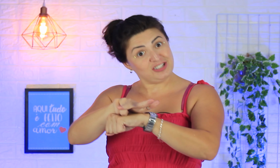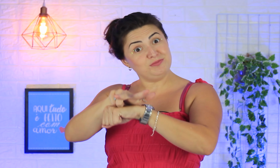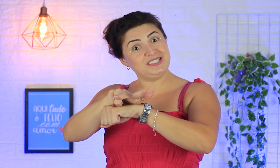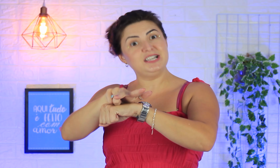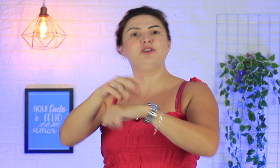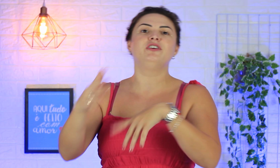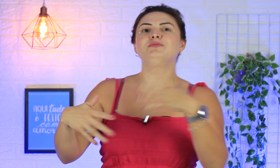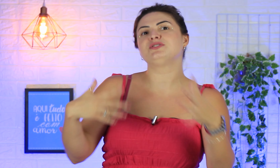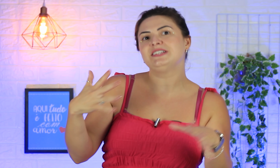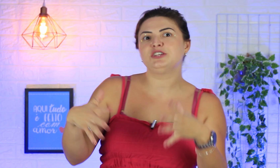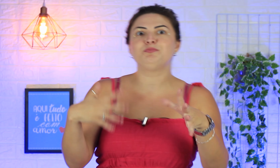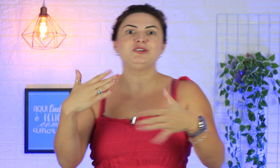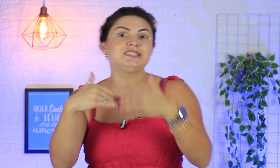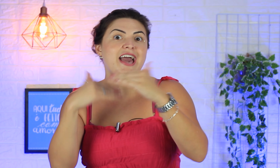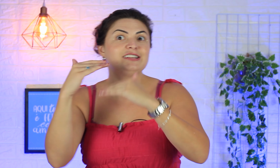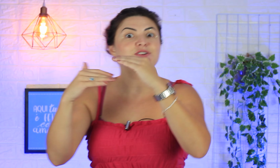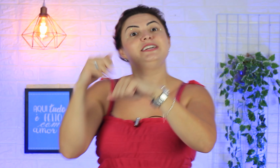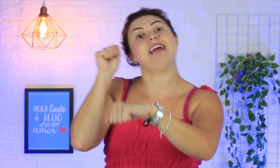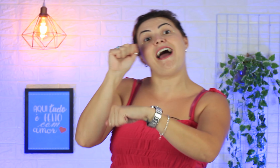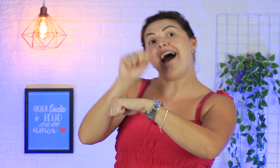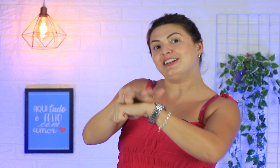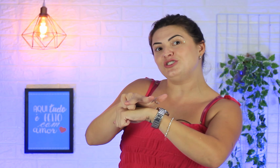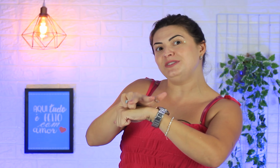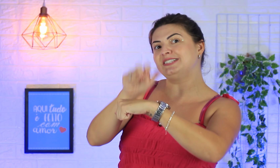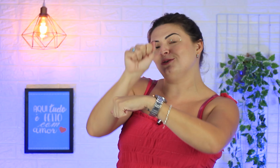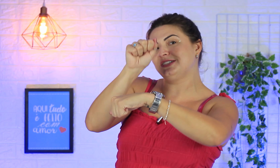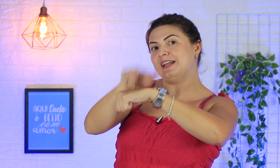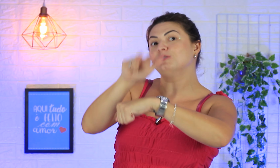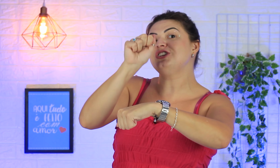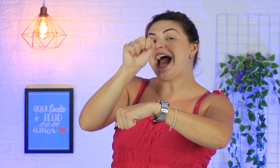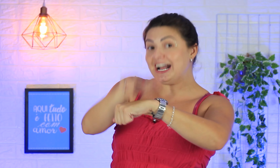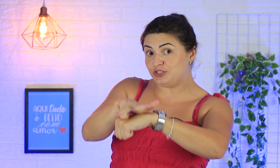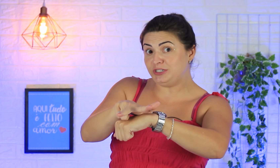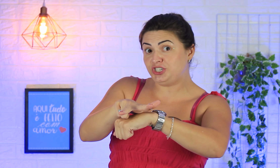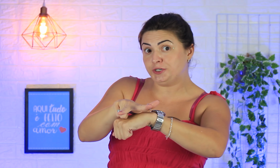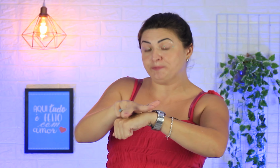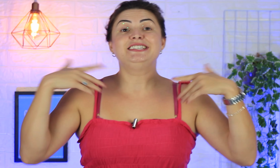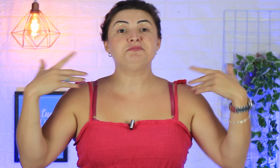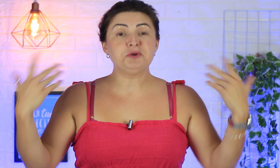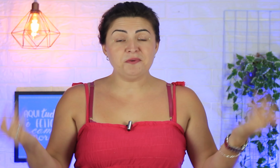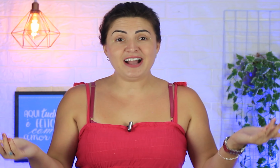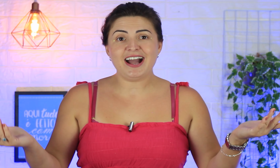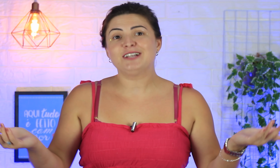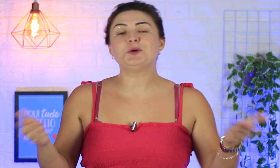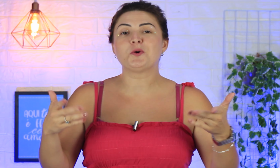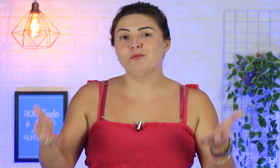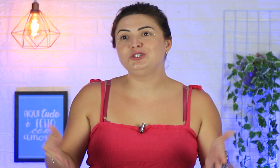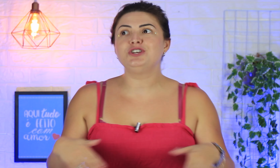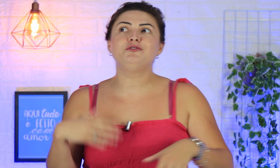admissão vamos fazer o processo aqui da admissão sinal de admitir e se por um acaso algum motivo